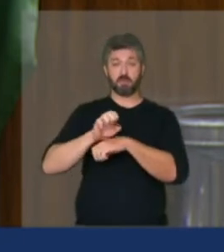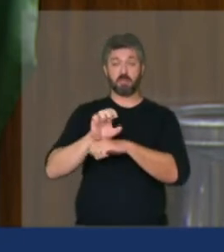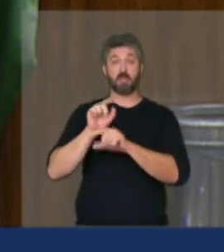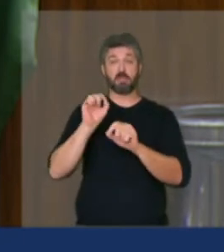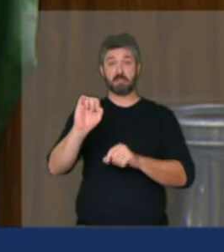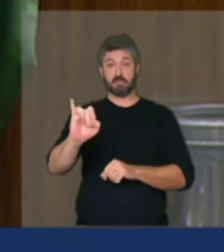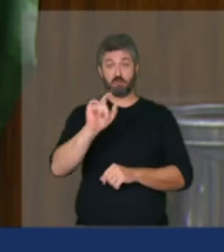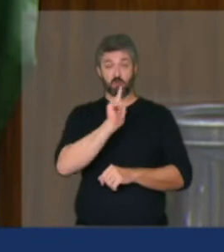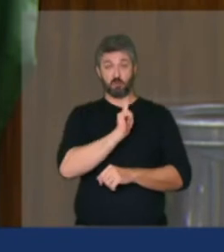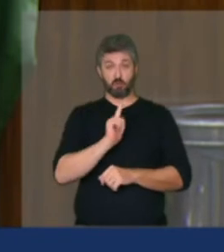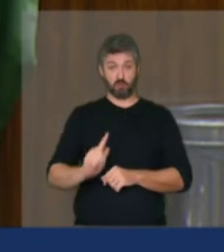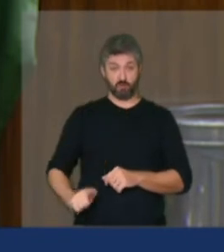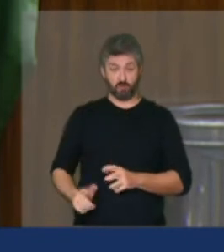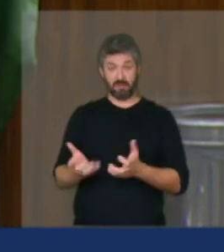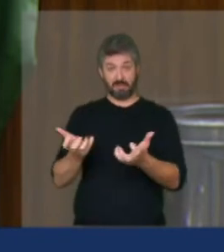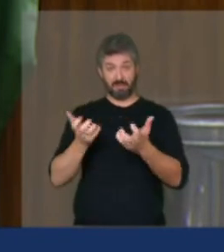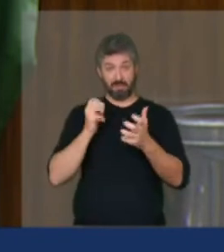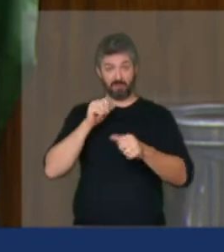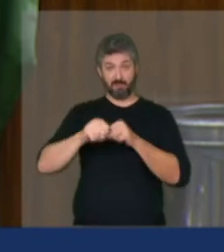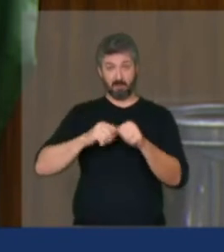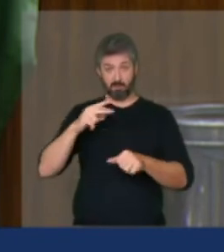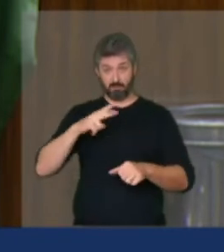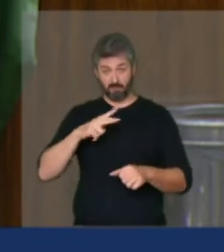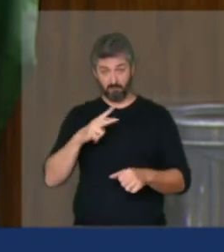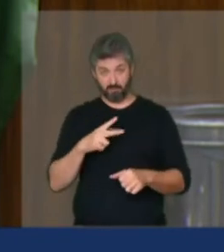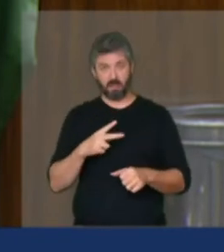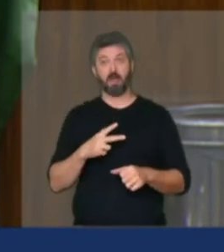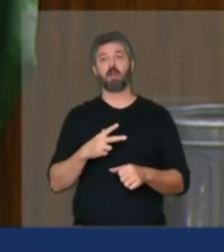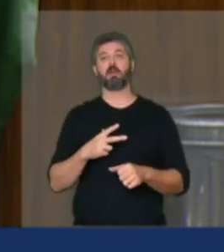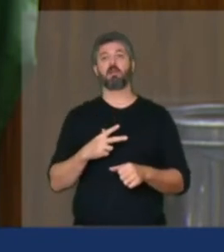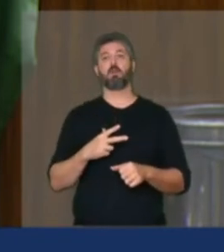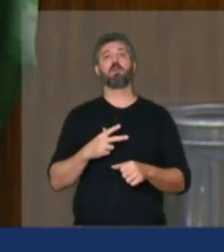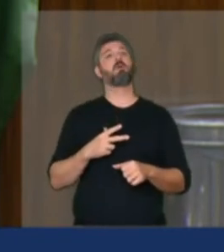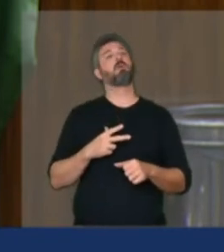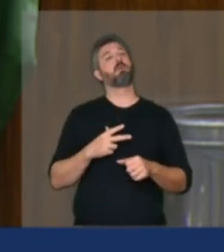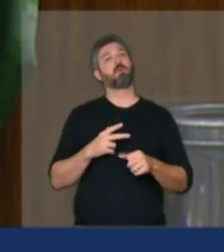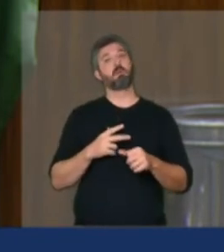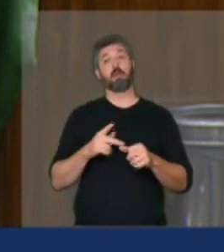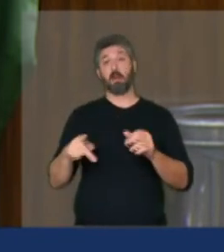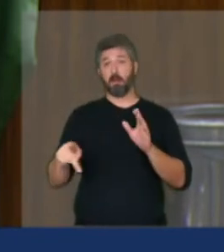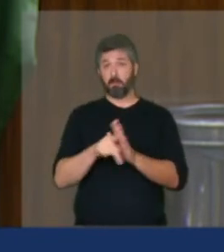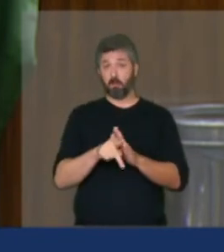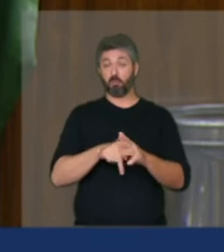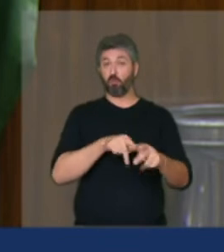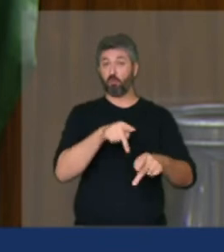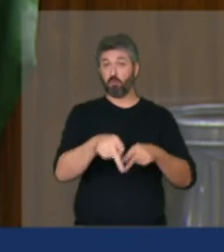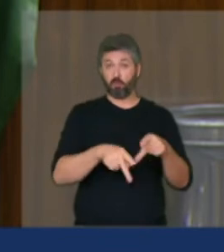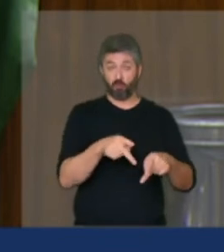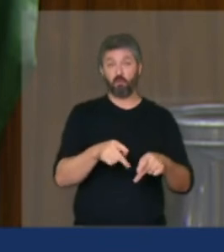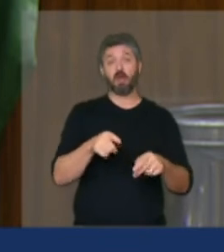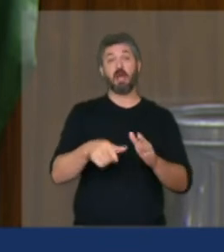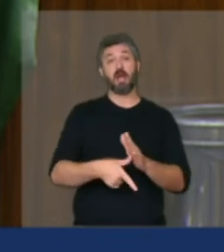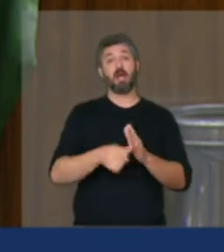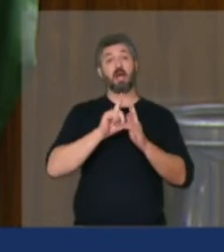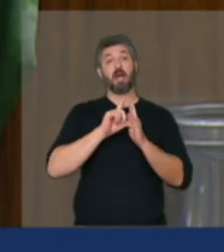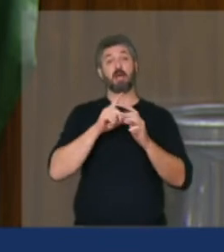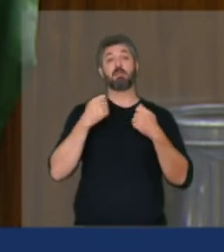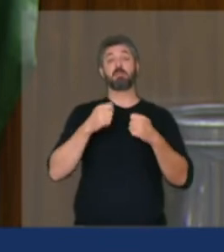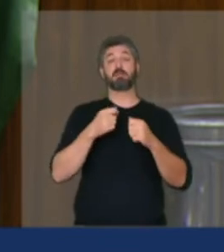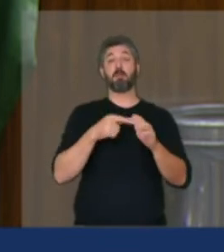CONSTITUIÇÃO ESTADUAL QUE SE O GOVERNO QUER FAZER A PRIVATIZAÇÃO DE RECURSOS QUE NÃO SÃO DELE, SÃO DO PATRIMÔNIO DO RIO GRANDE DO SUL ELE TEM QUE AO MENOS FAZER O PLEBISCITO. RESPEITAR A VONTADE POPULAR E ESSA VONTADE